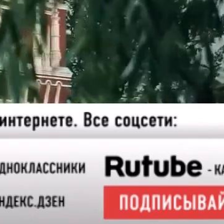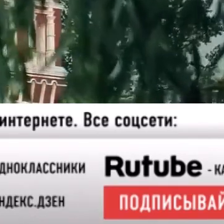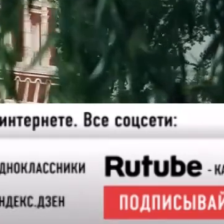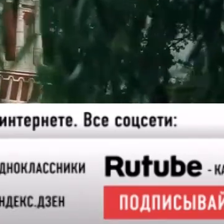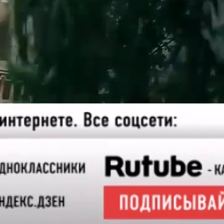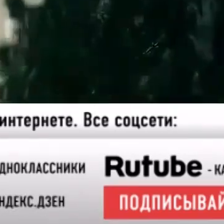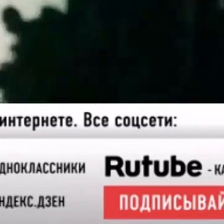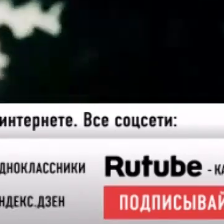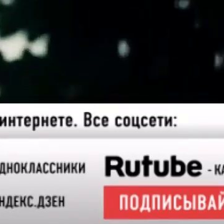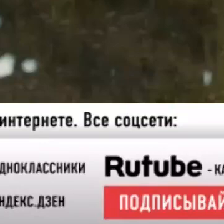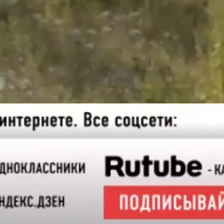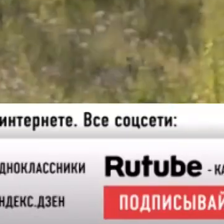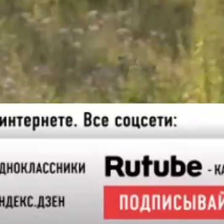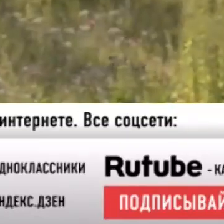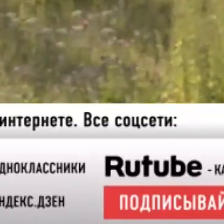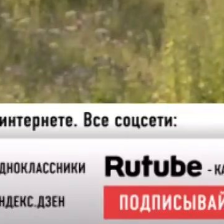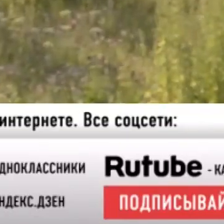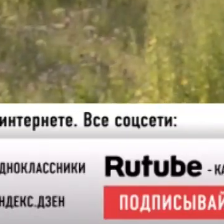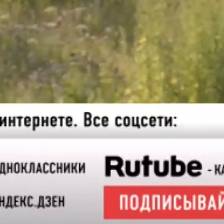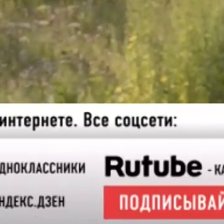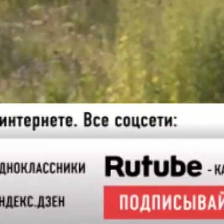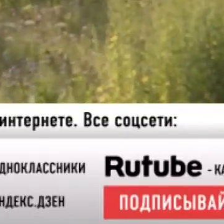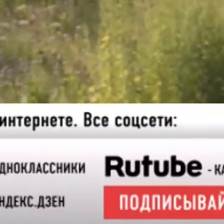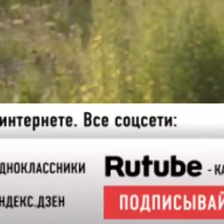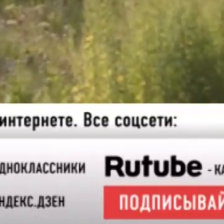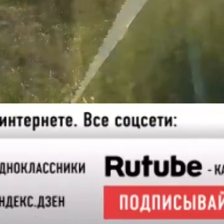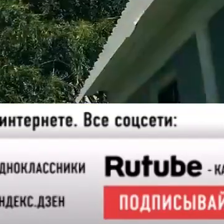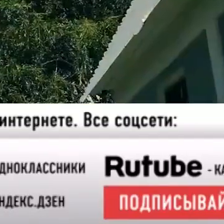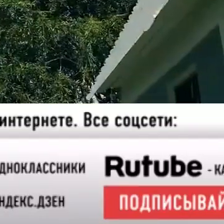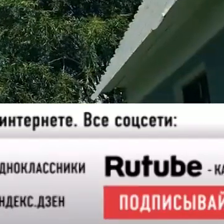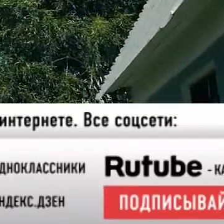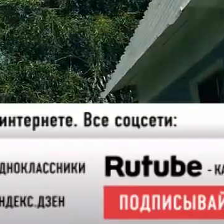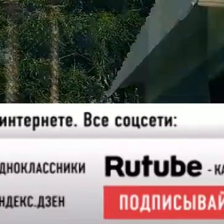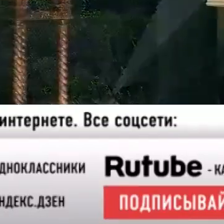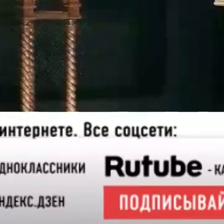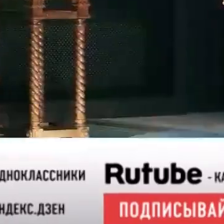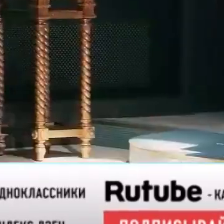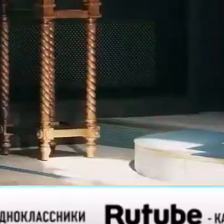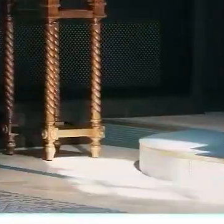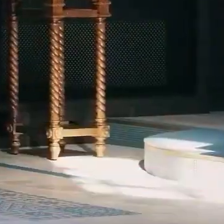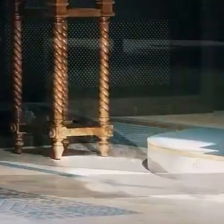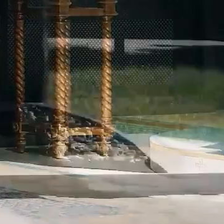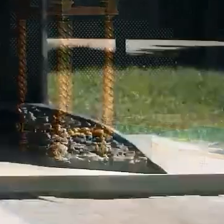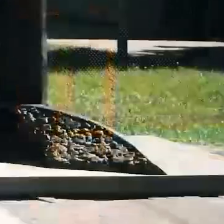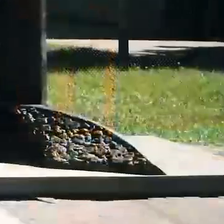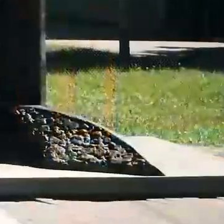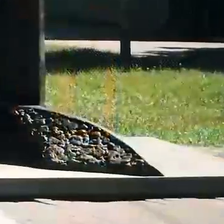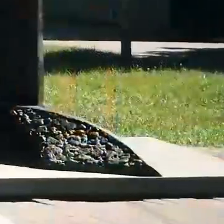любовью к нашим русским полям лесам храмом и монастырям к нашим русским людям Великая